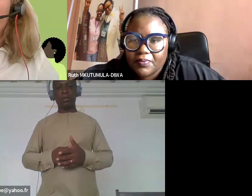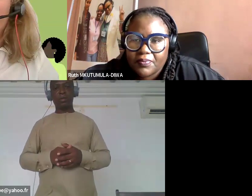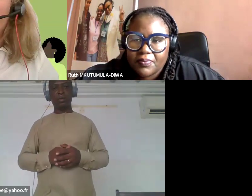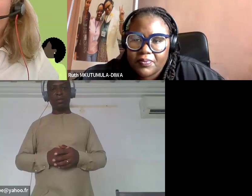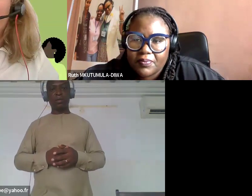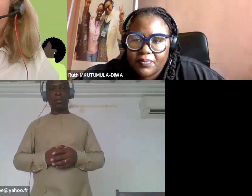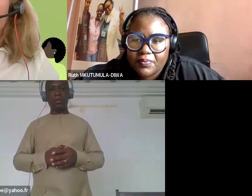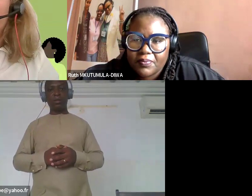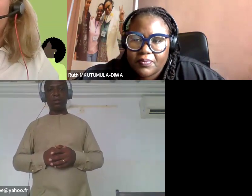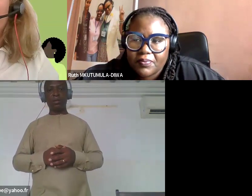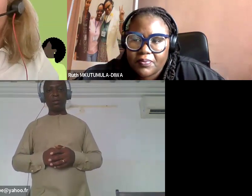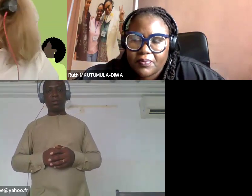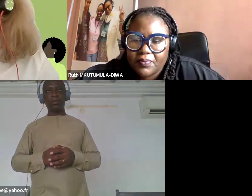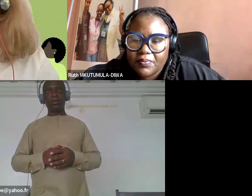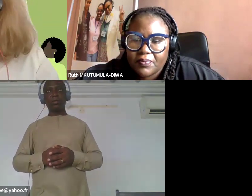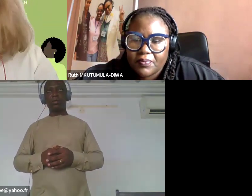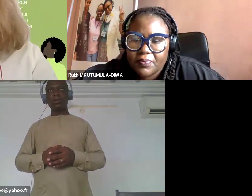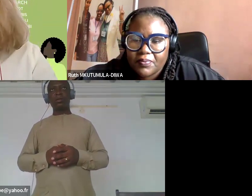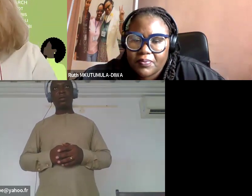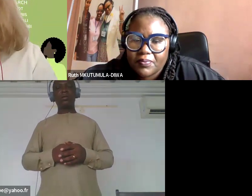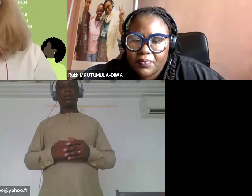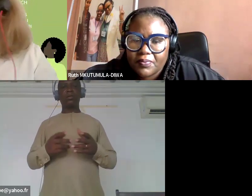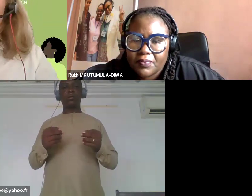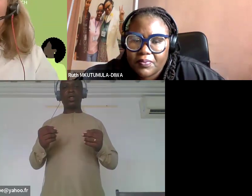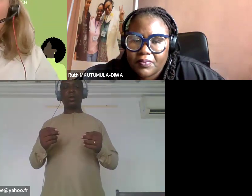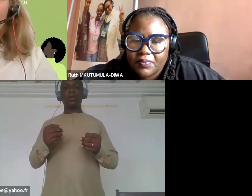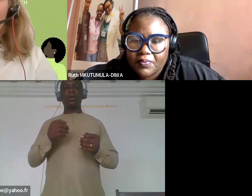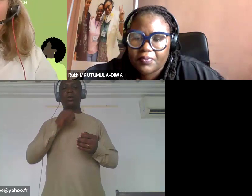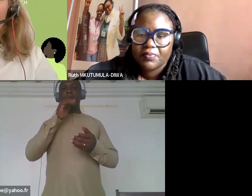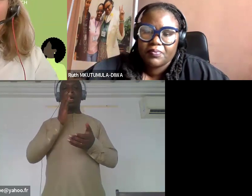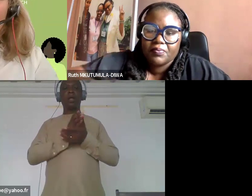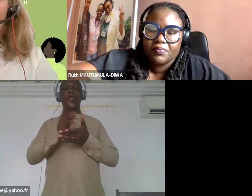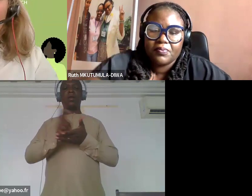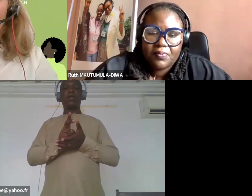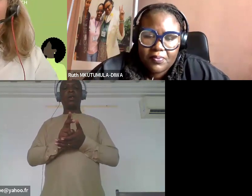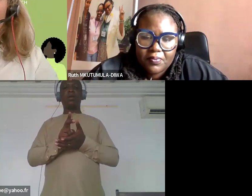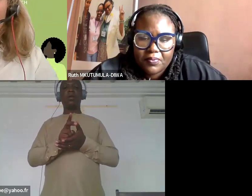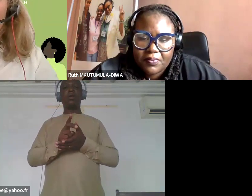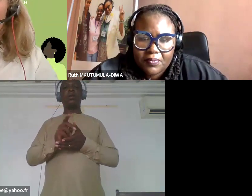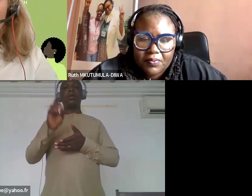euh non je pas arrêter les vidéos donc euh est-ce que